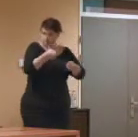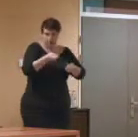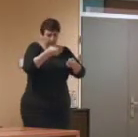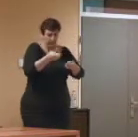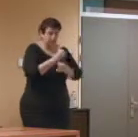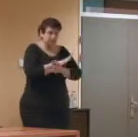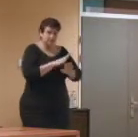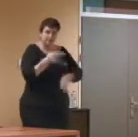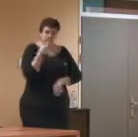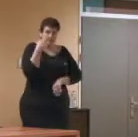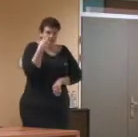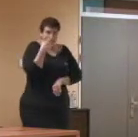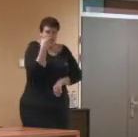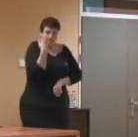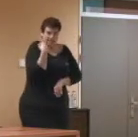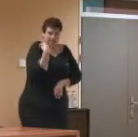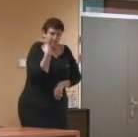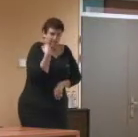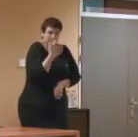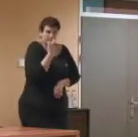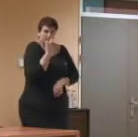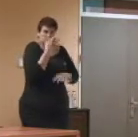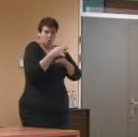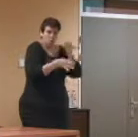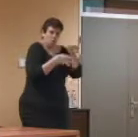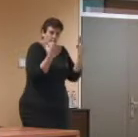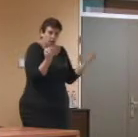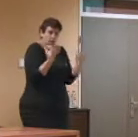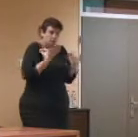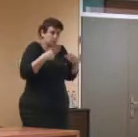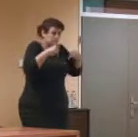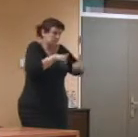porque resulta muy interesante que se organicen este tipo de actos.